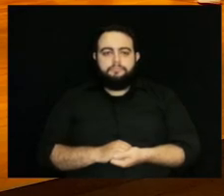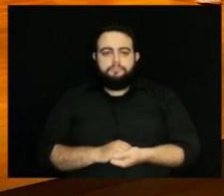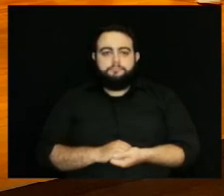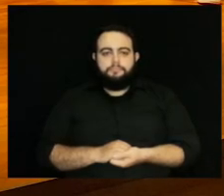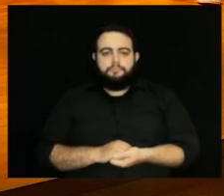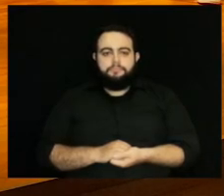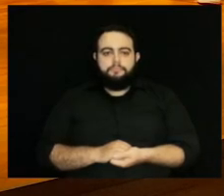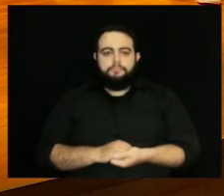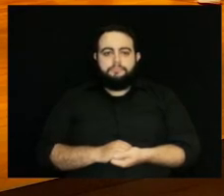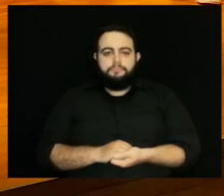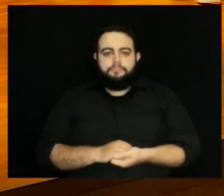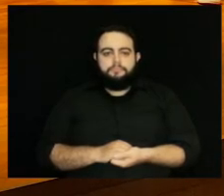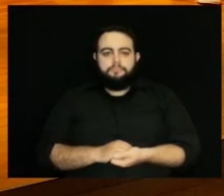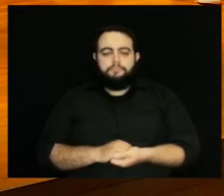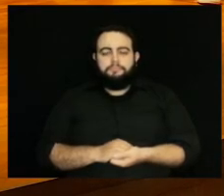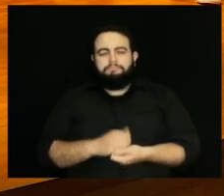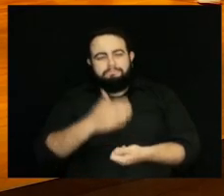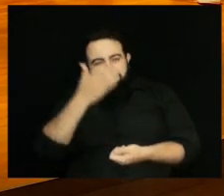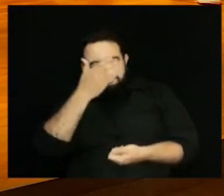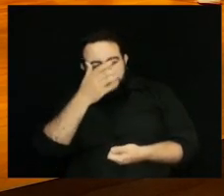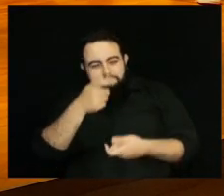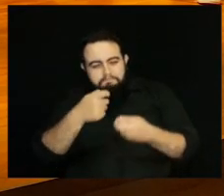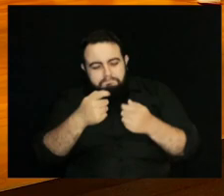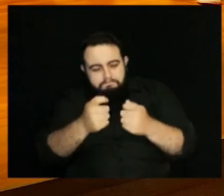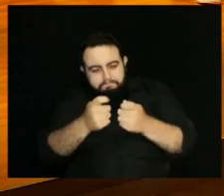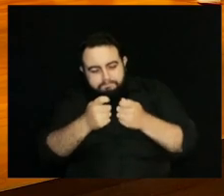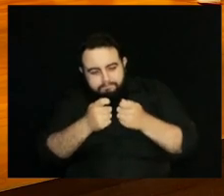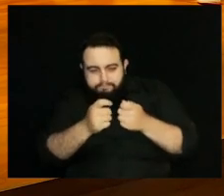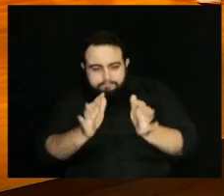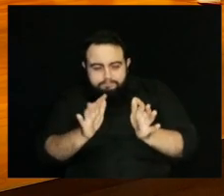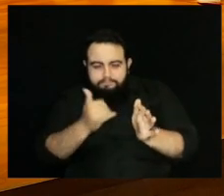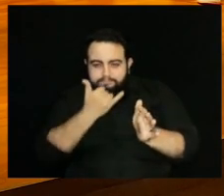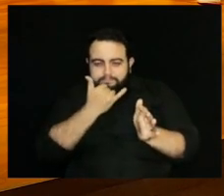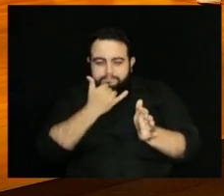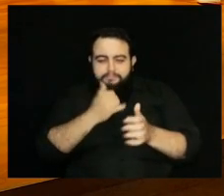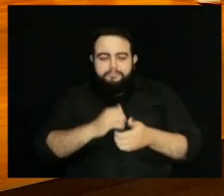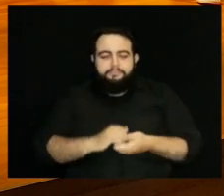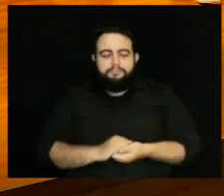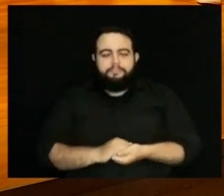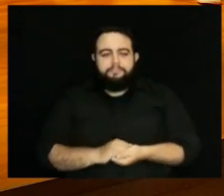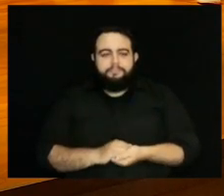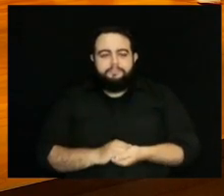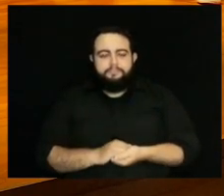Pera aí que eu tô meio "cegueto", tem que puxar mais para cá. É a letra